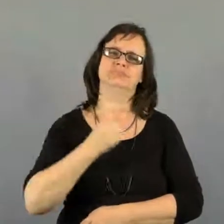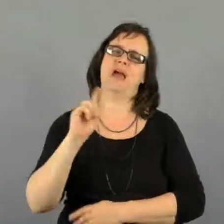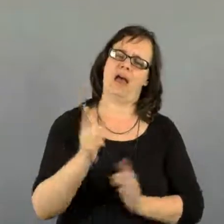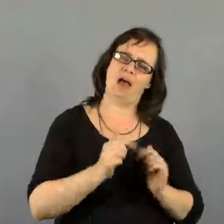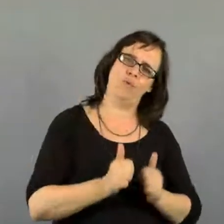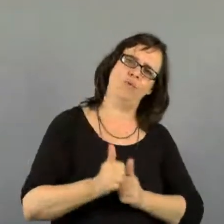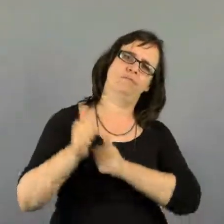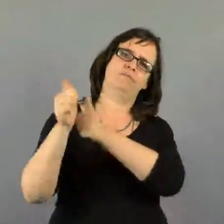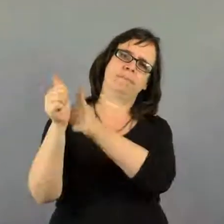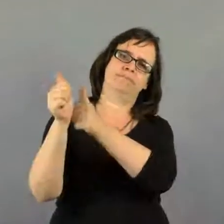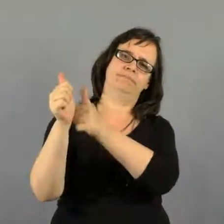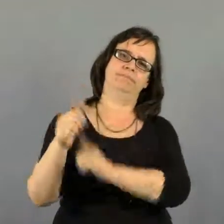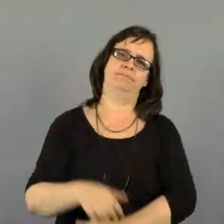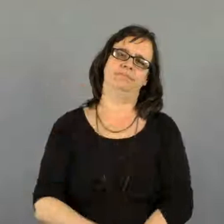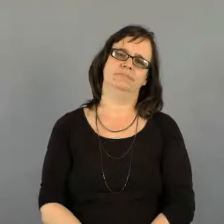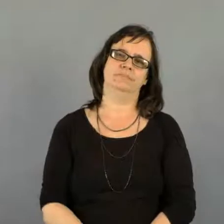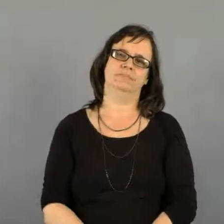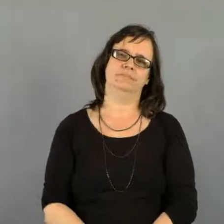Dass alle mir folgen